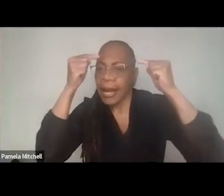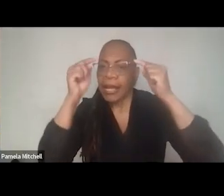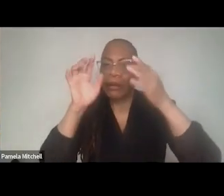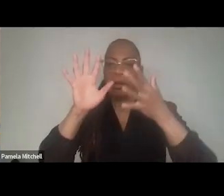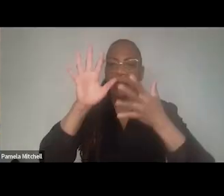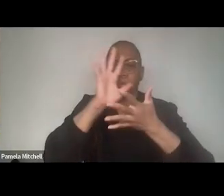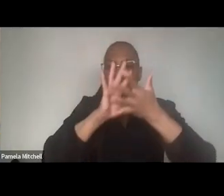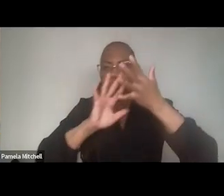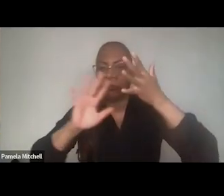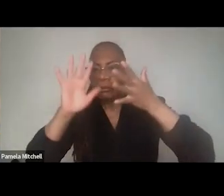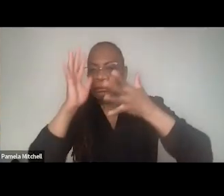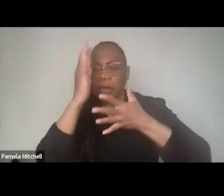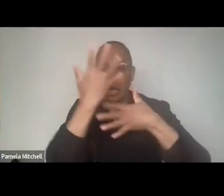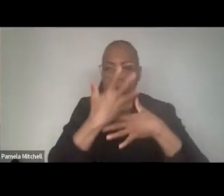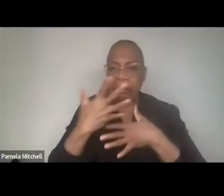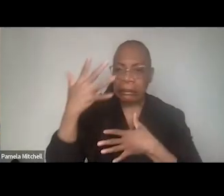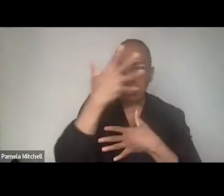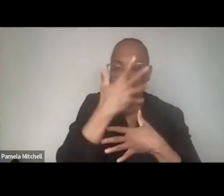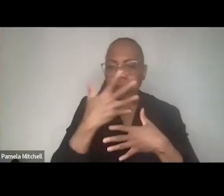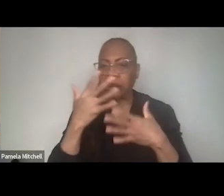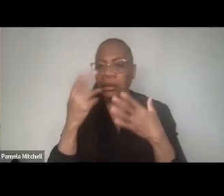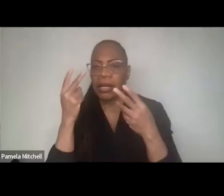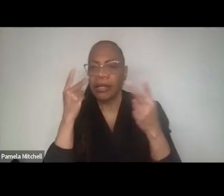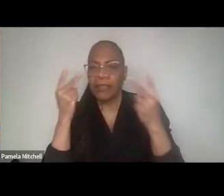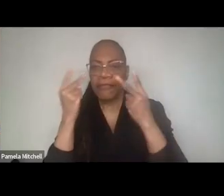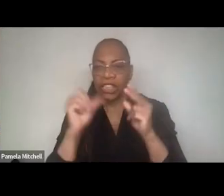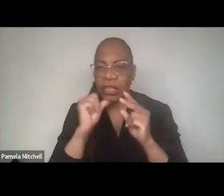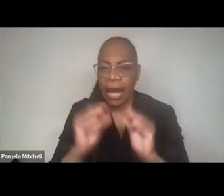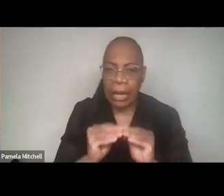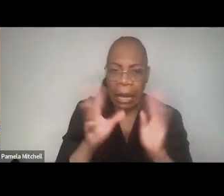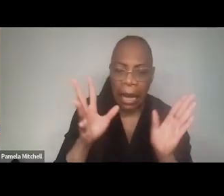disminución de la coordinación o hemiparesia de equilibrio.